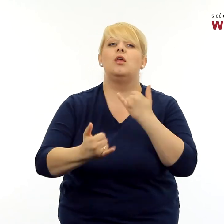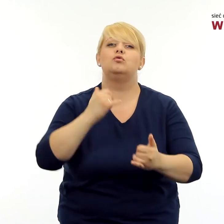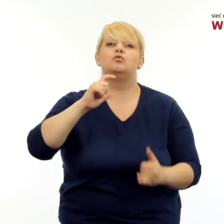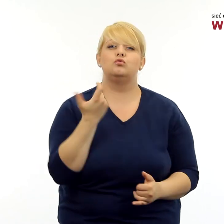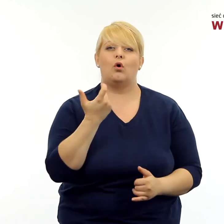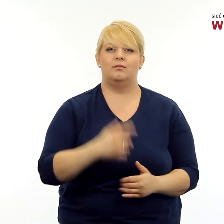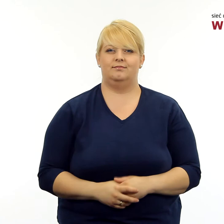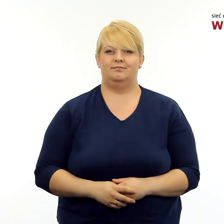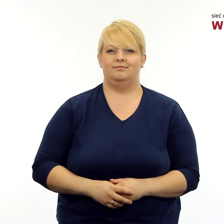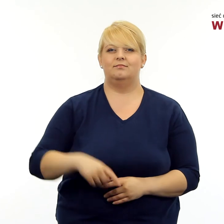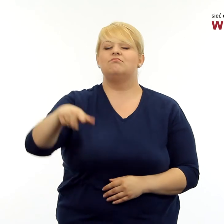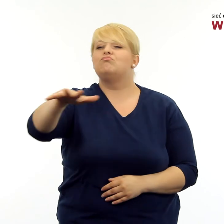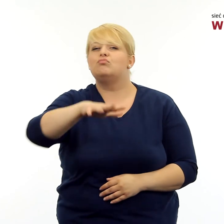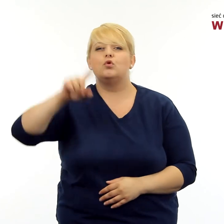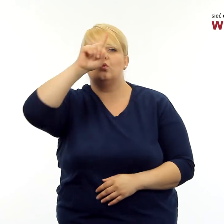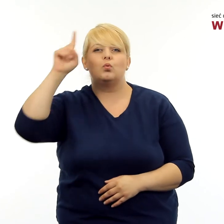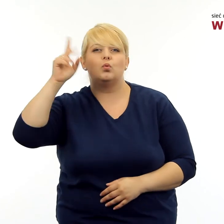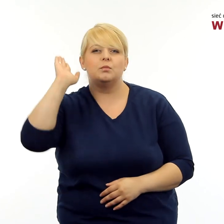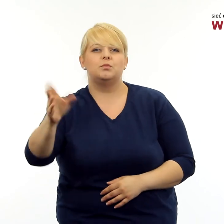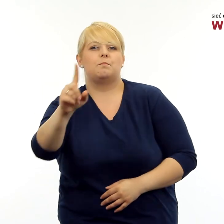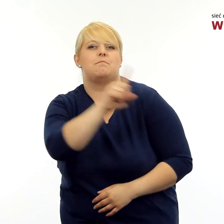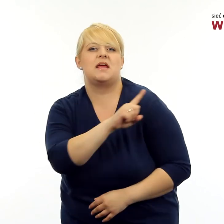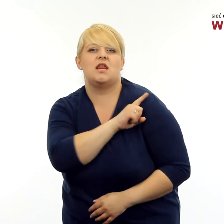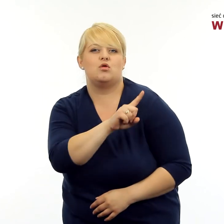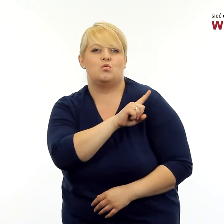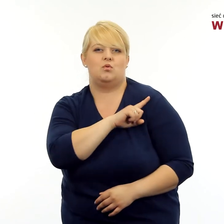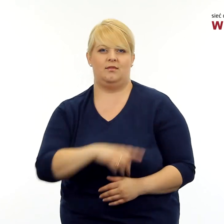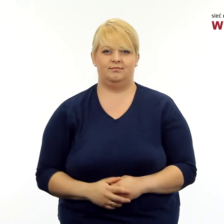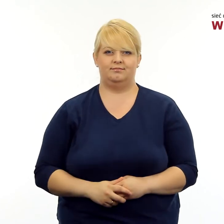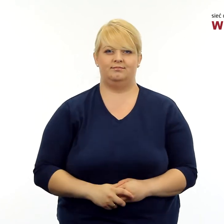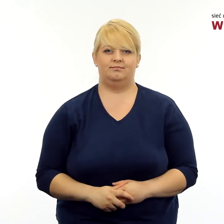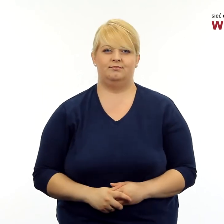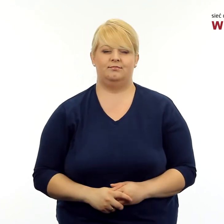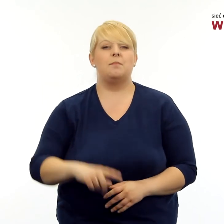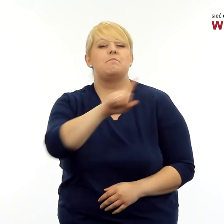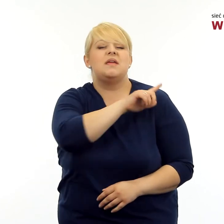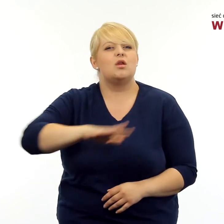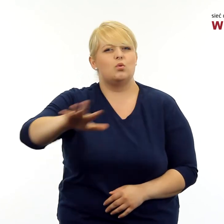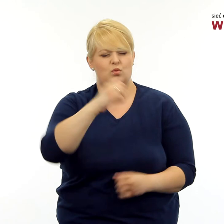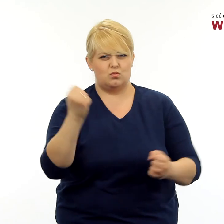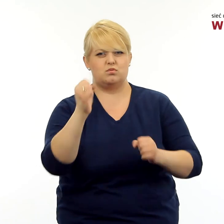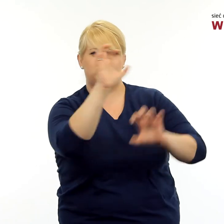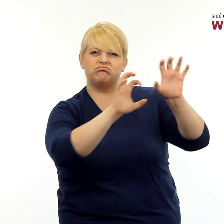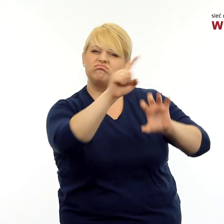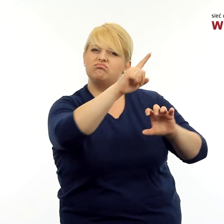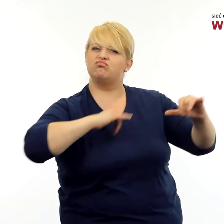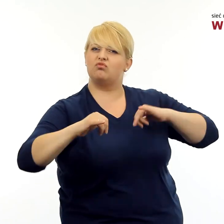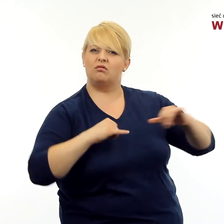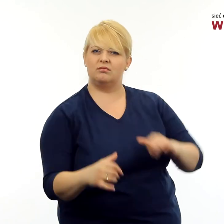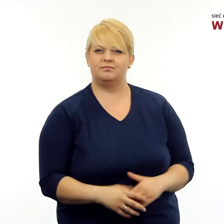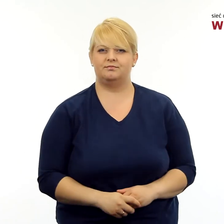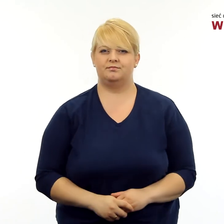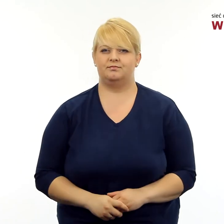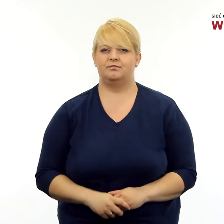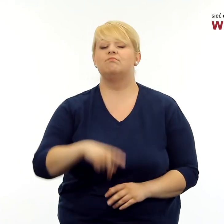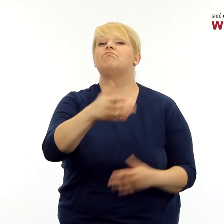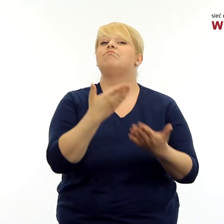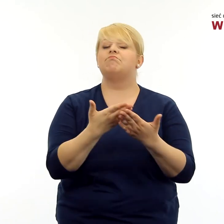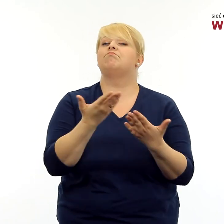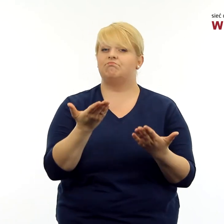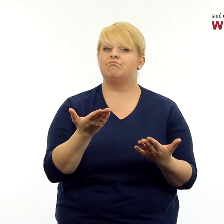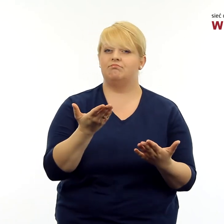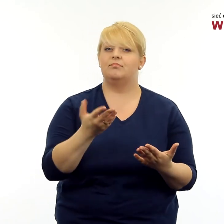gdy lokalna kontrola obywatelska będzie silna.